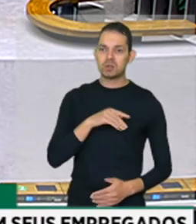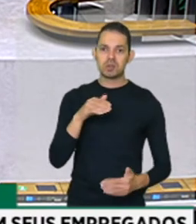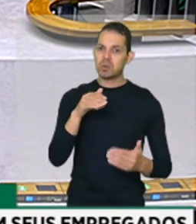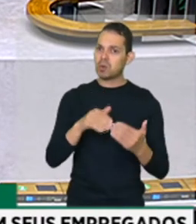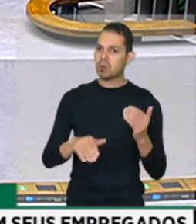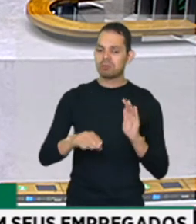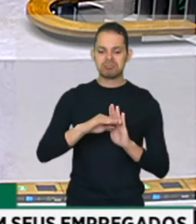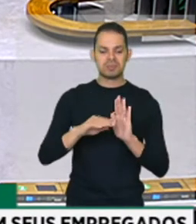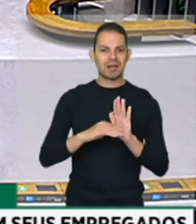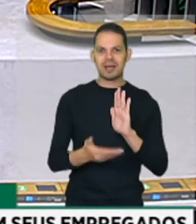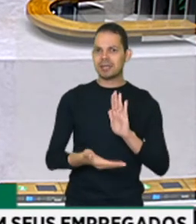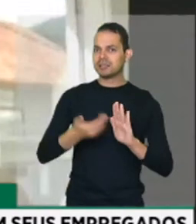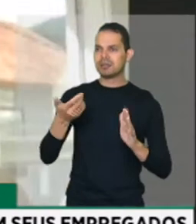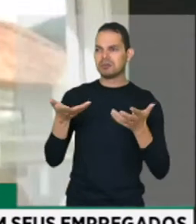SOMOS CONTRA A RETIRADA DE PAUTA. ESSE ASSUNTO JÁ FOI